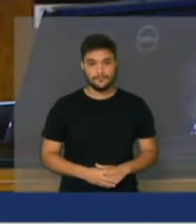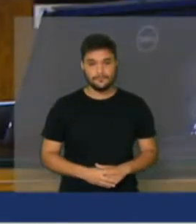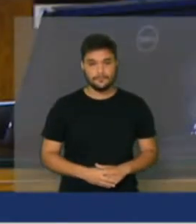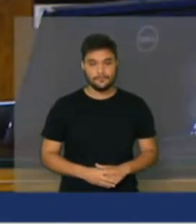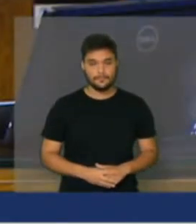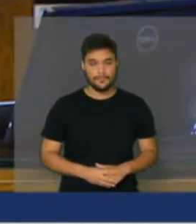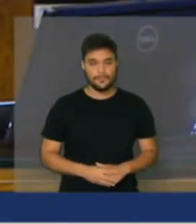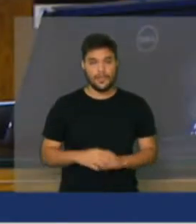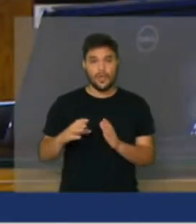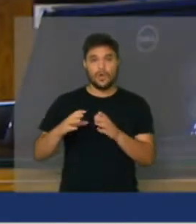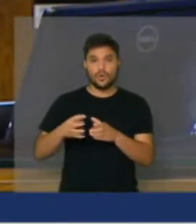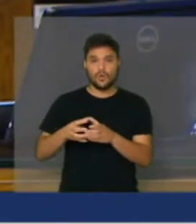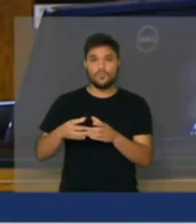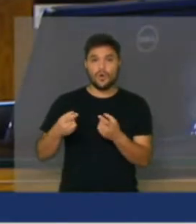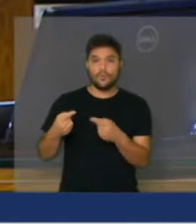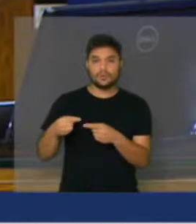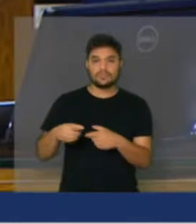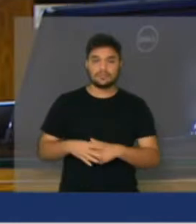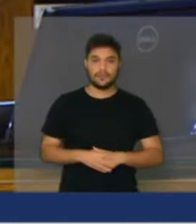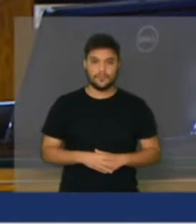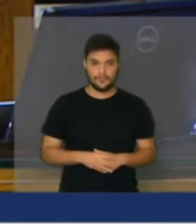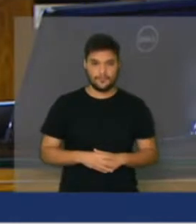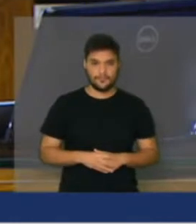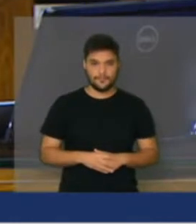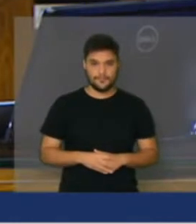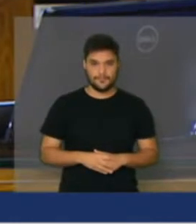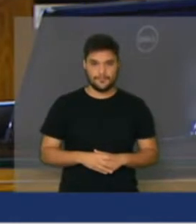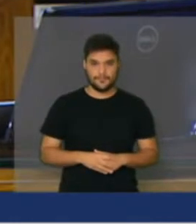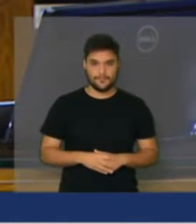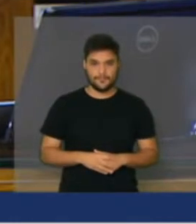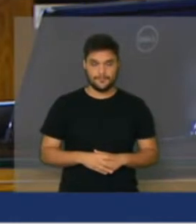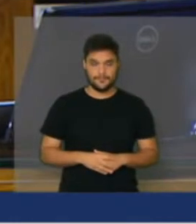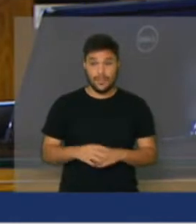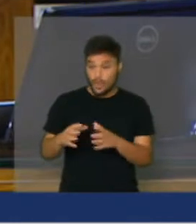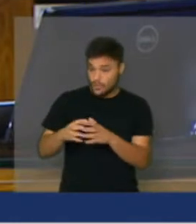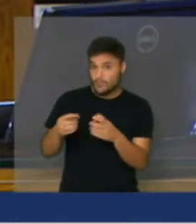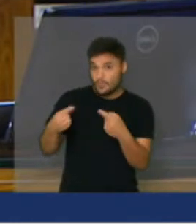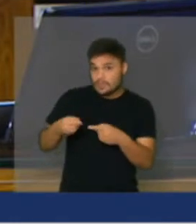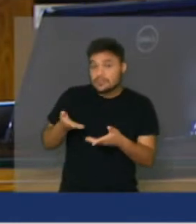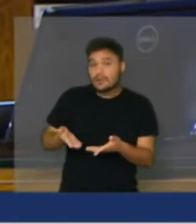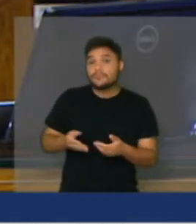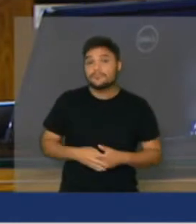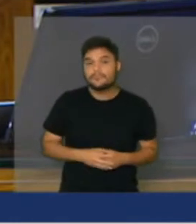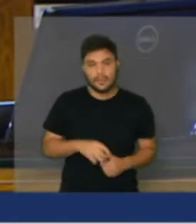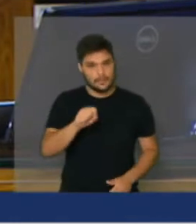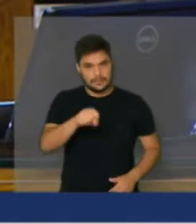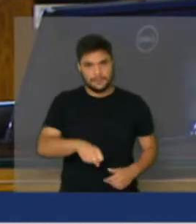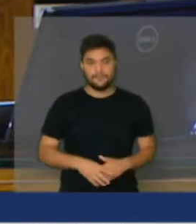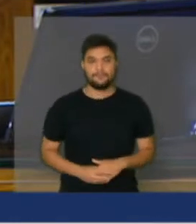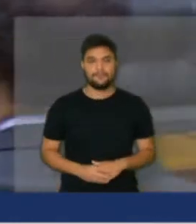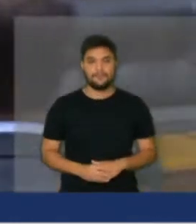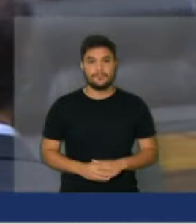SIM, OPOSIÇÃO. OPOSIÇÃO? -- [DEPUTADO]: SIM. [PRESIDENTE]: OPOSIÇÃO SIM. [PRESIDENTE]: EU VOU PASSAR PARA ALGUNS TEMPOS DE LÍDERES E DEPUTADOS QUE ME PEDIRAM UM MINUTO, EU SÓ